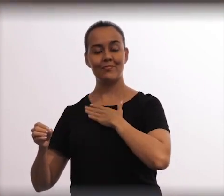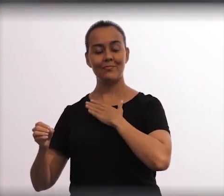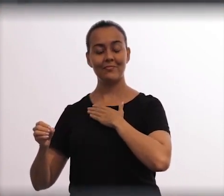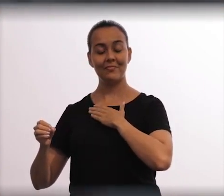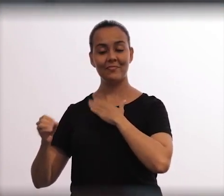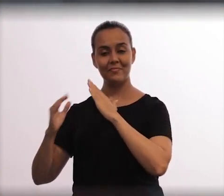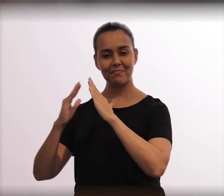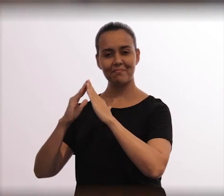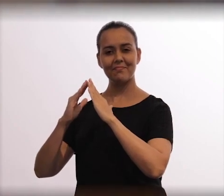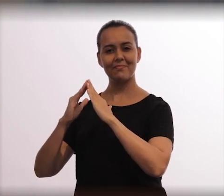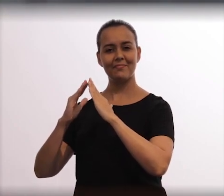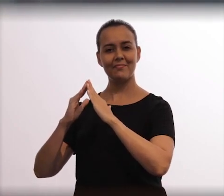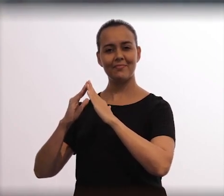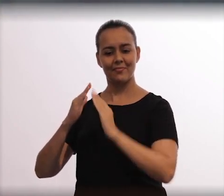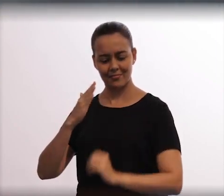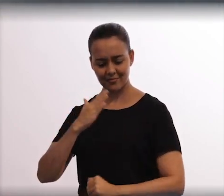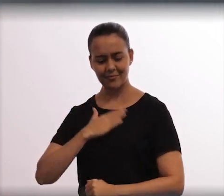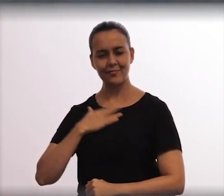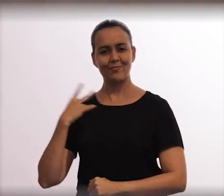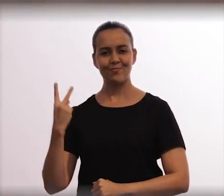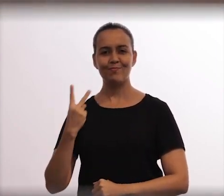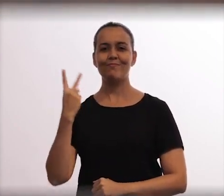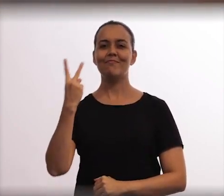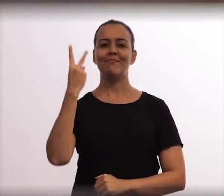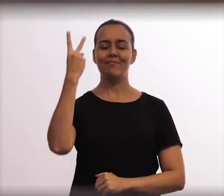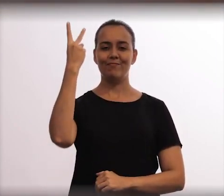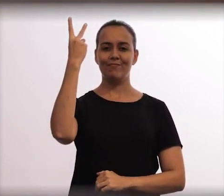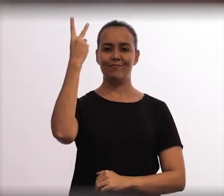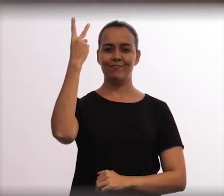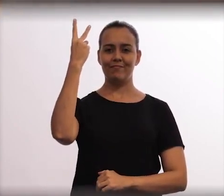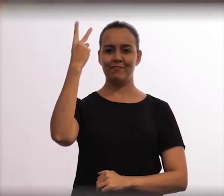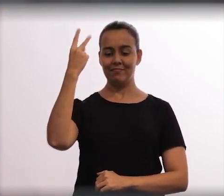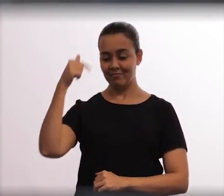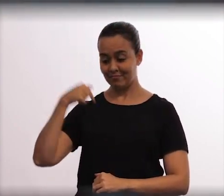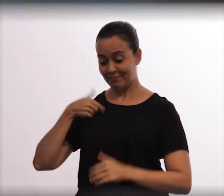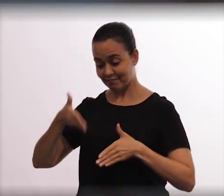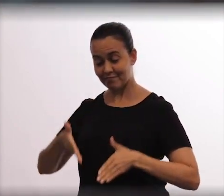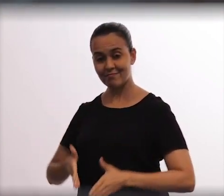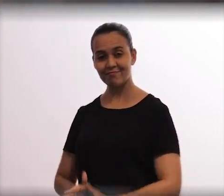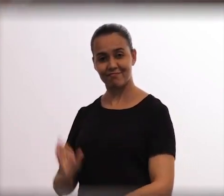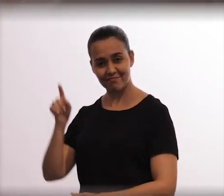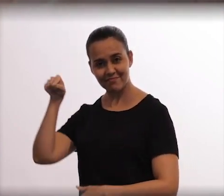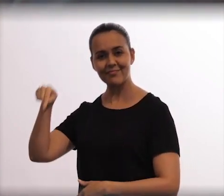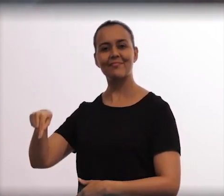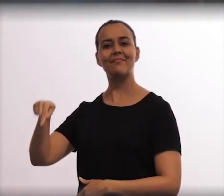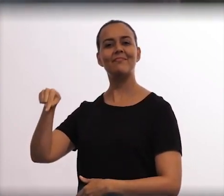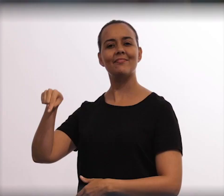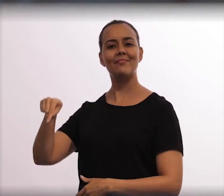Todo o valor Do bairro onde eu nasci Tudo que aprendi